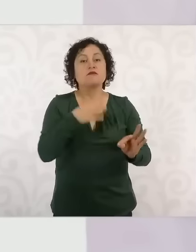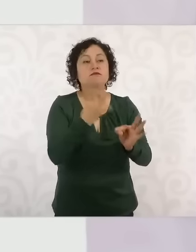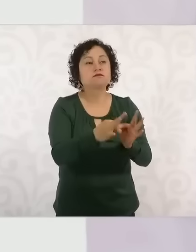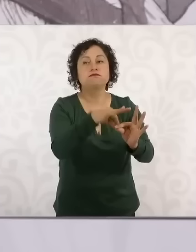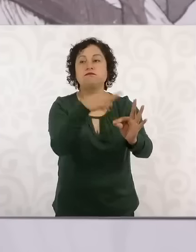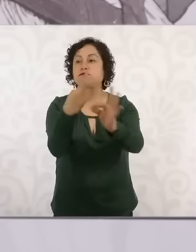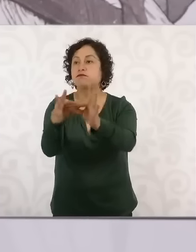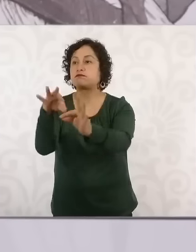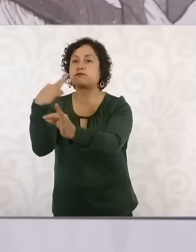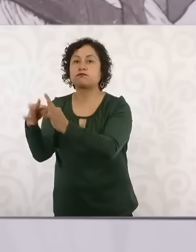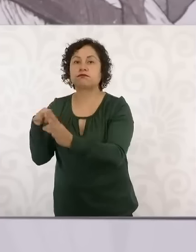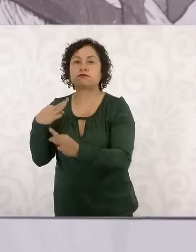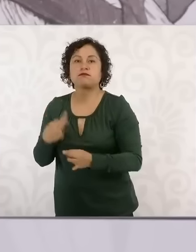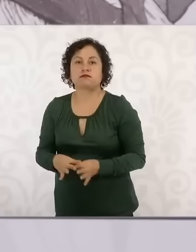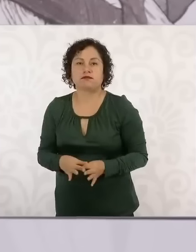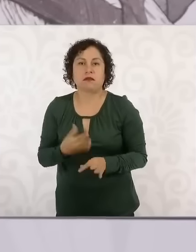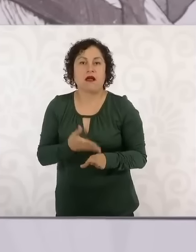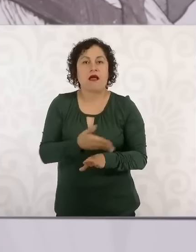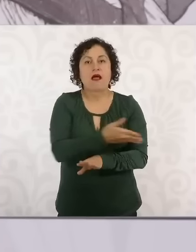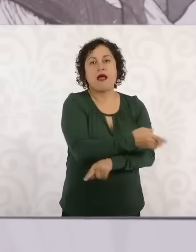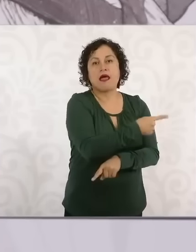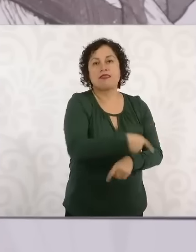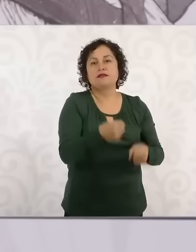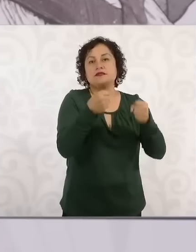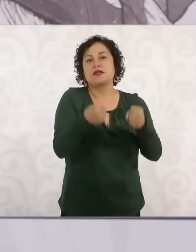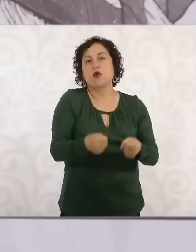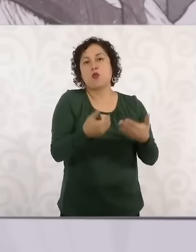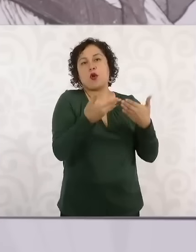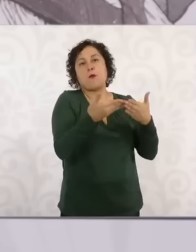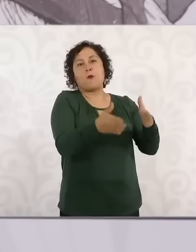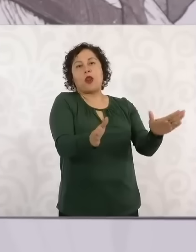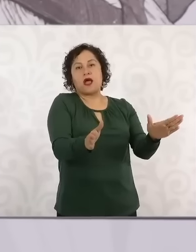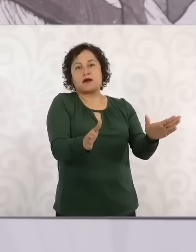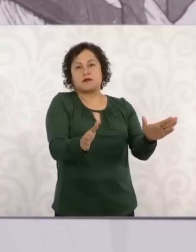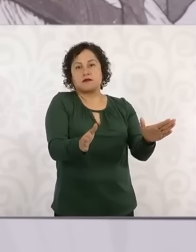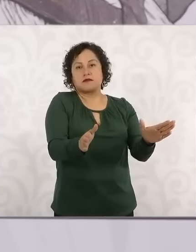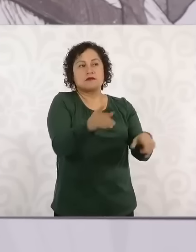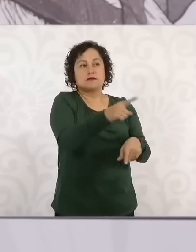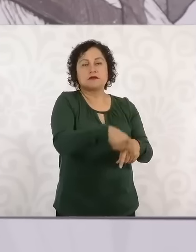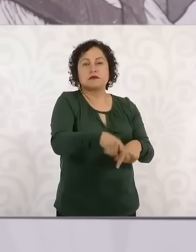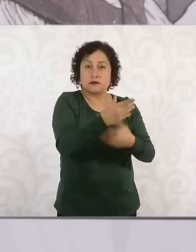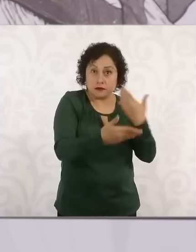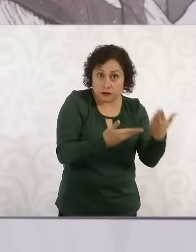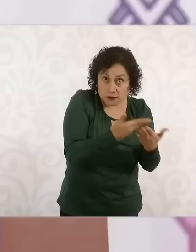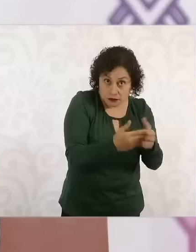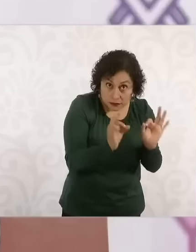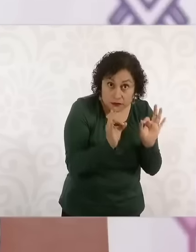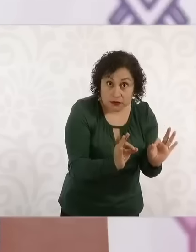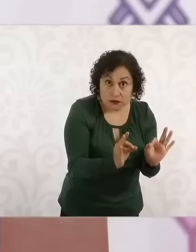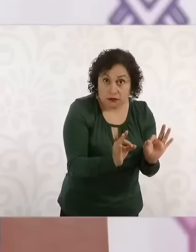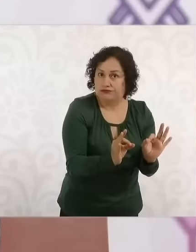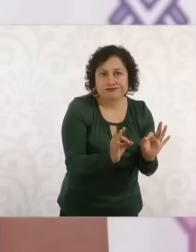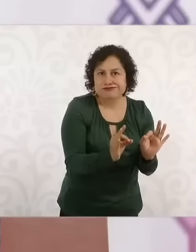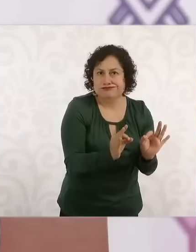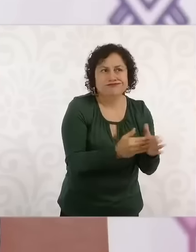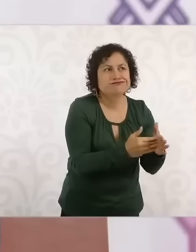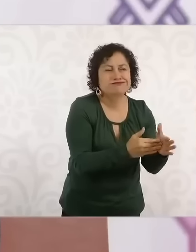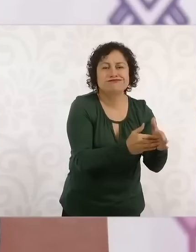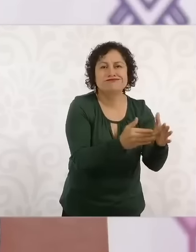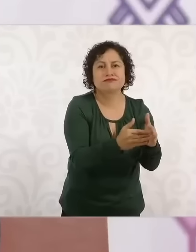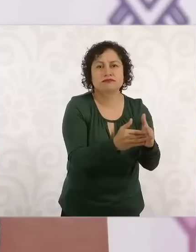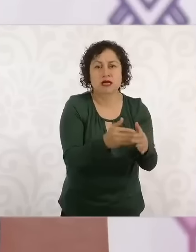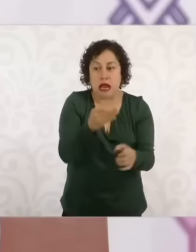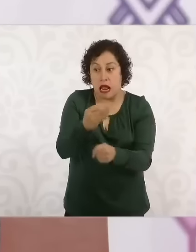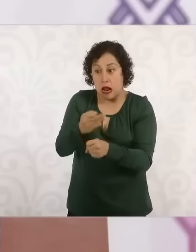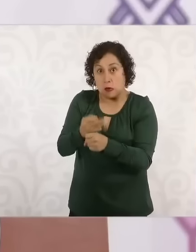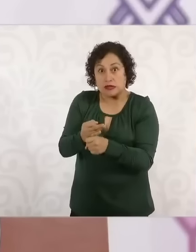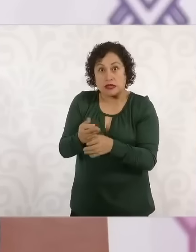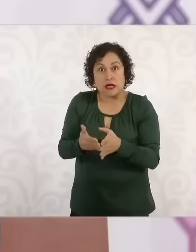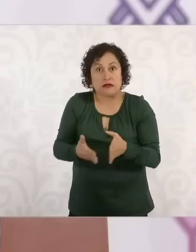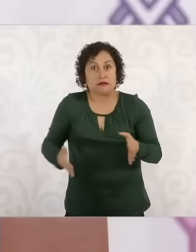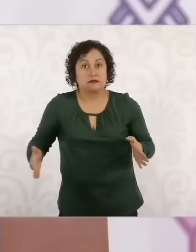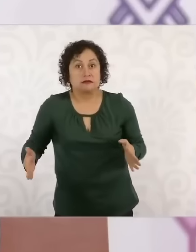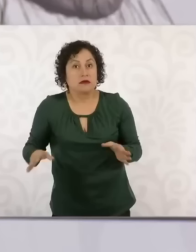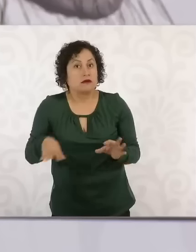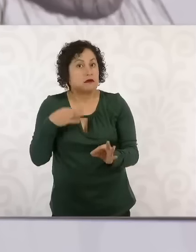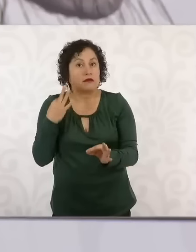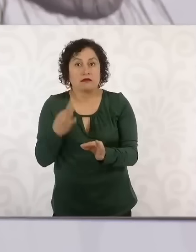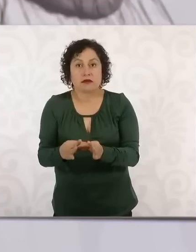que lo que tenemos ahora si tenemos 80 hospitales nuevos operando, ya nada más con eso